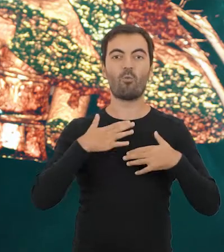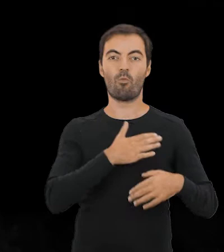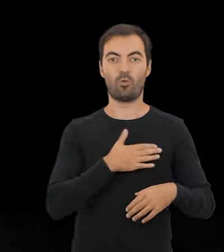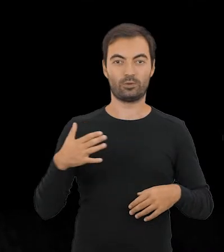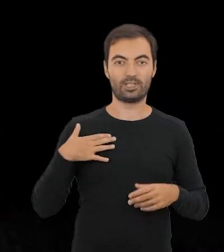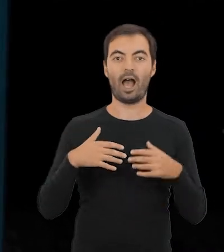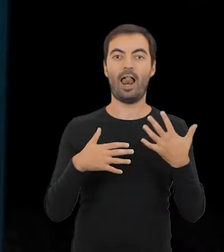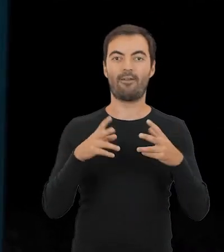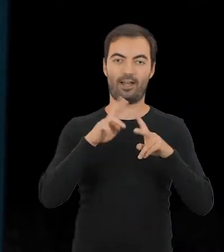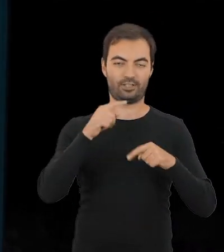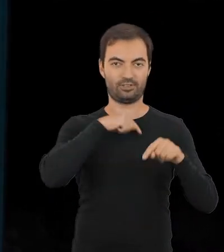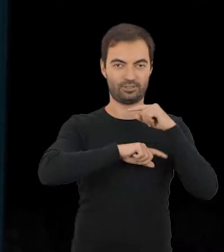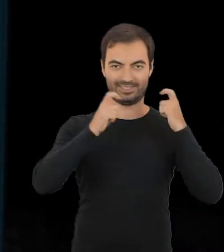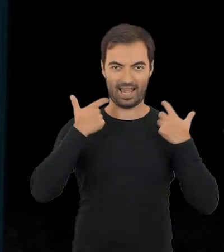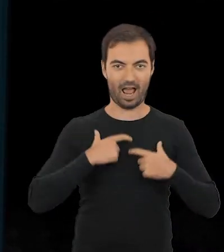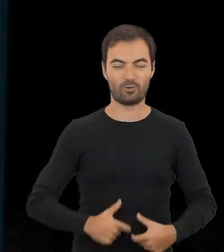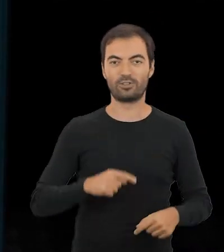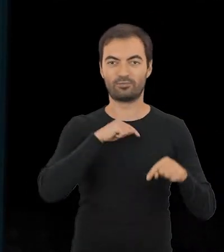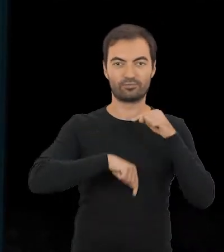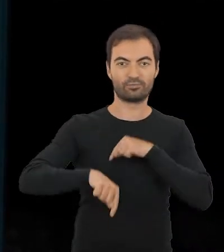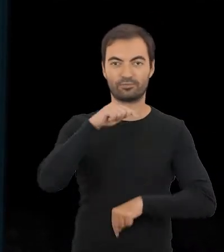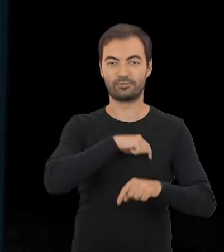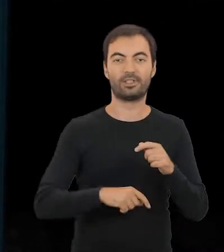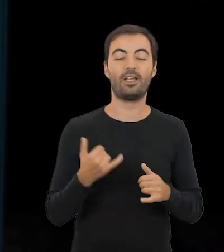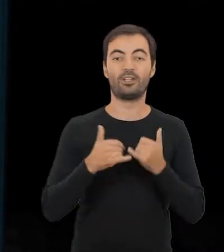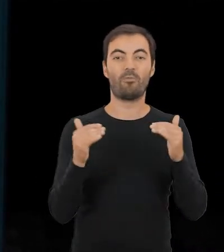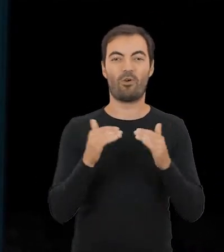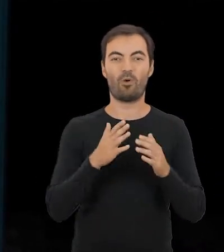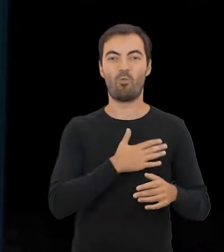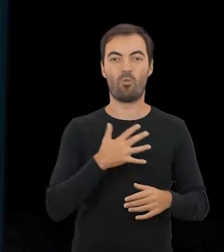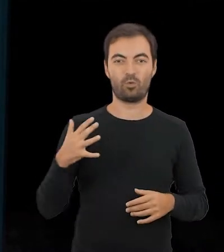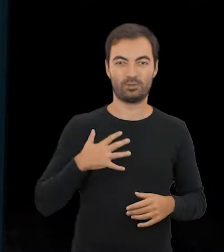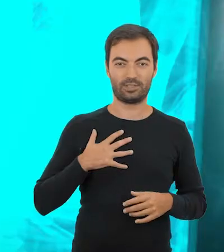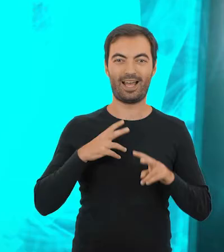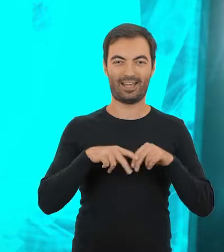Gdy porównamy płuca do reszty ciała, w płucach mamy mniej naczyń krwionośnych, a te które są